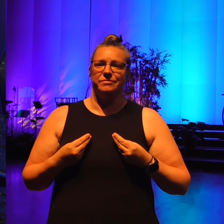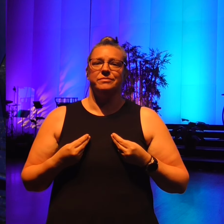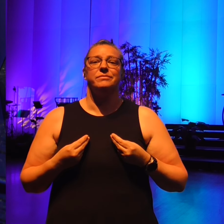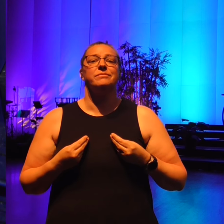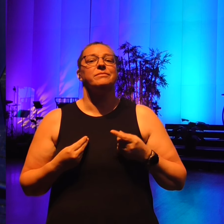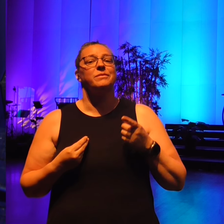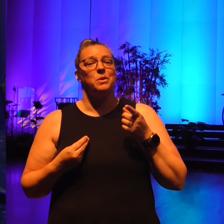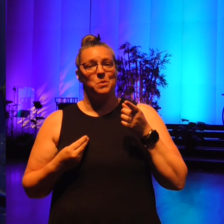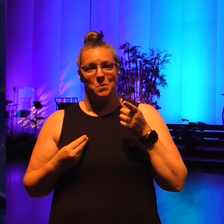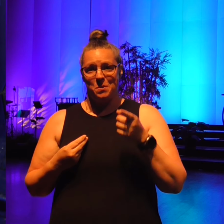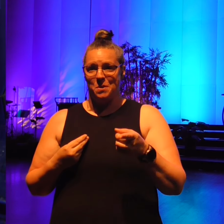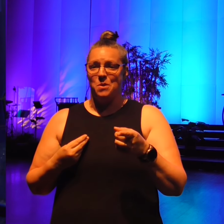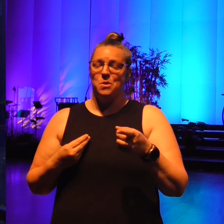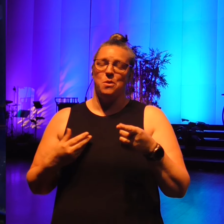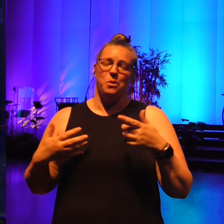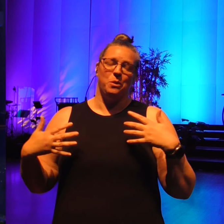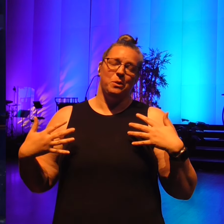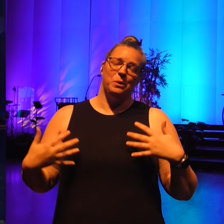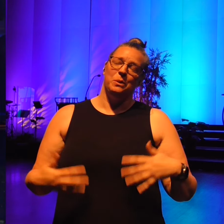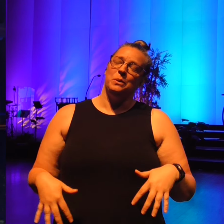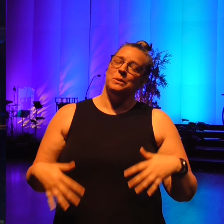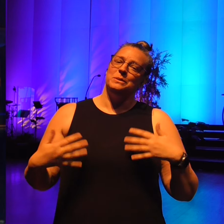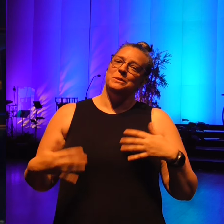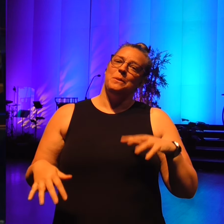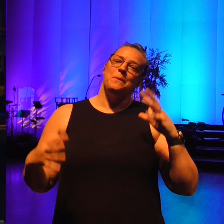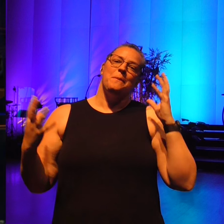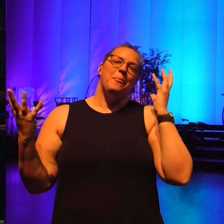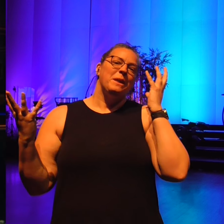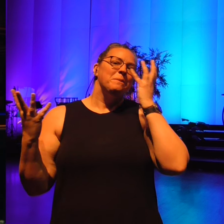Sí, eres tan